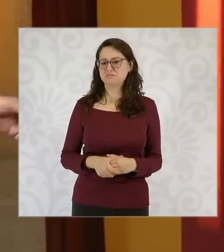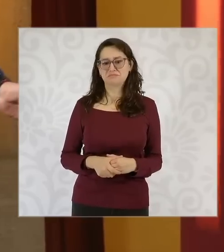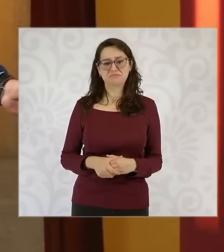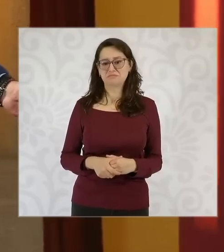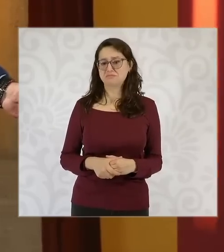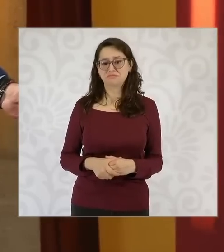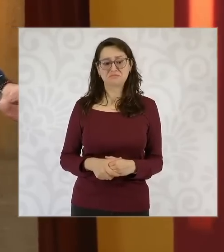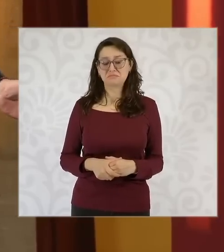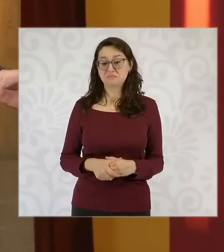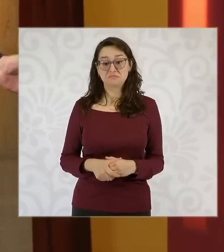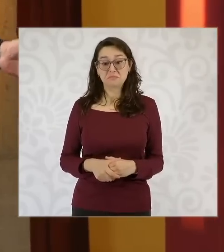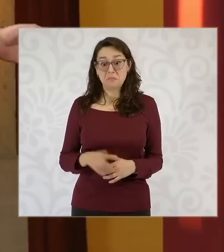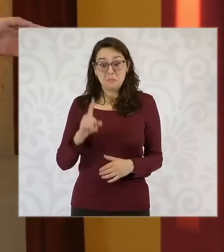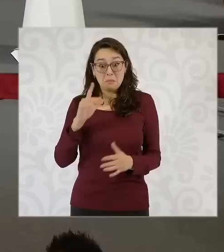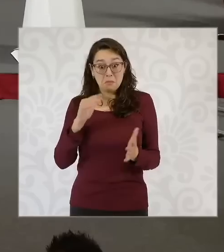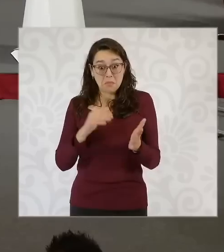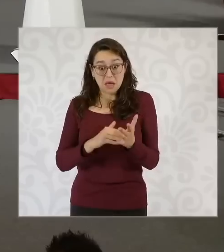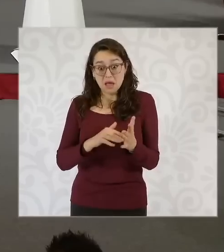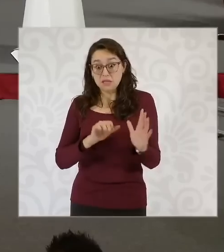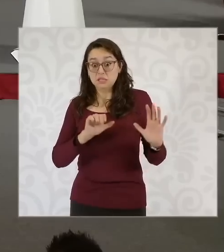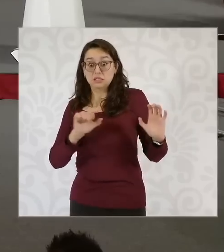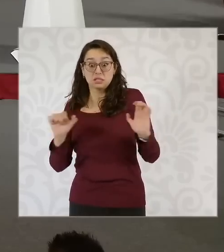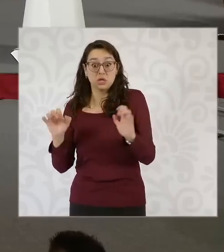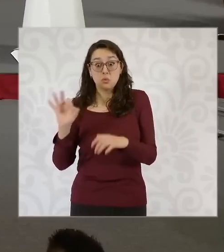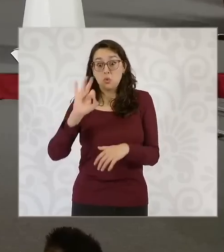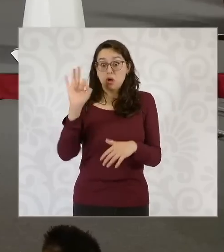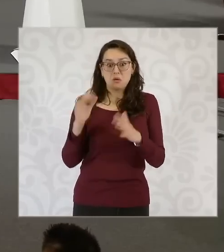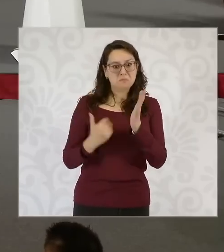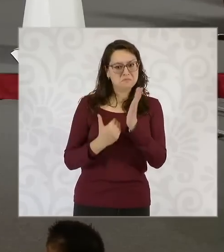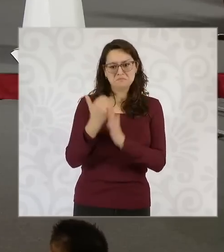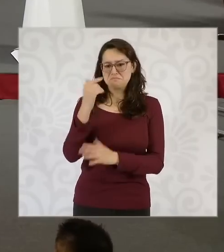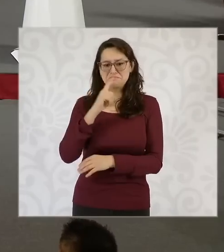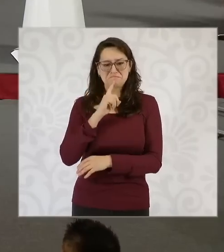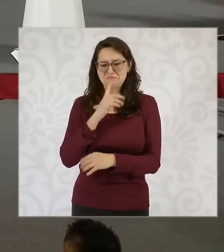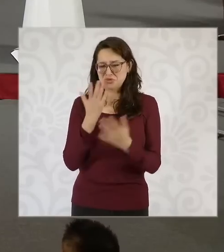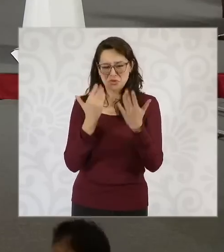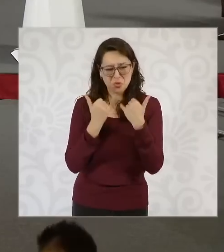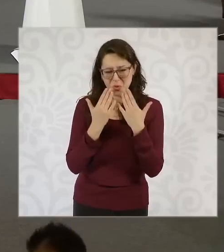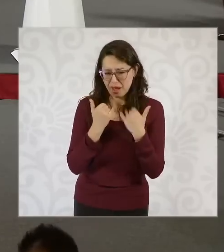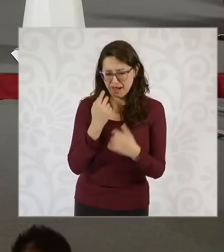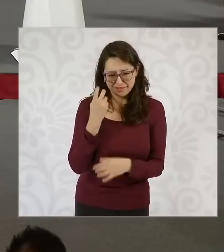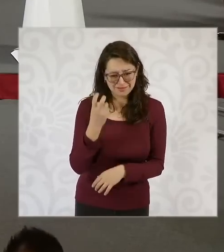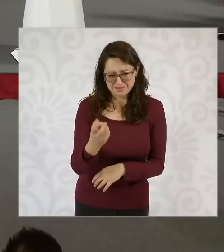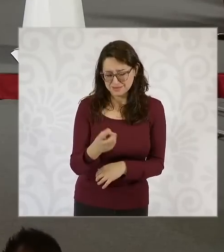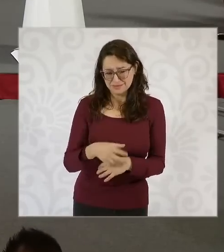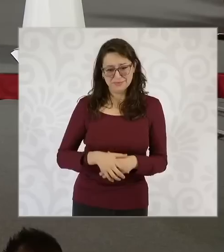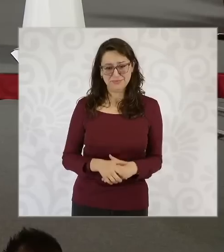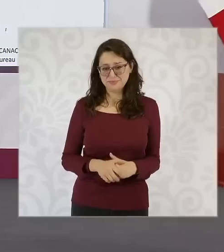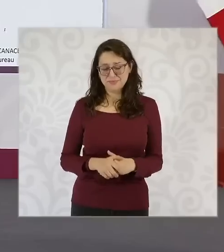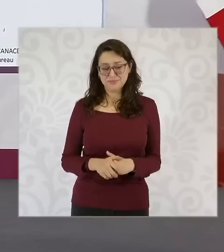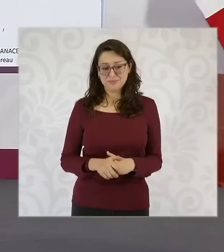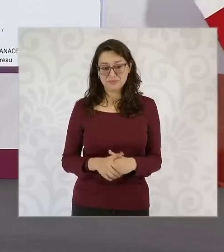regresamos al anterior por favor Ahí está es son las cifras si la base de comparación es